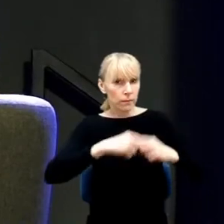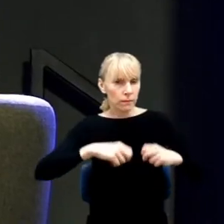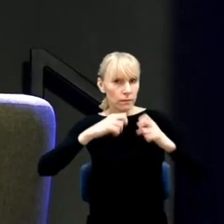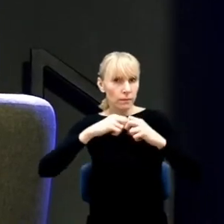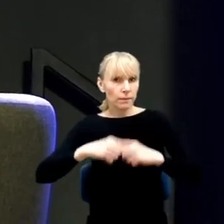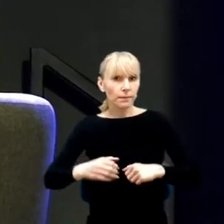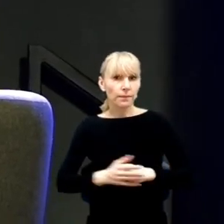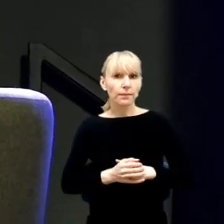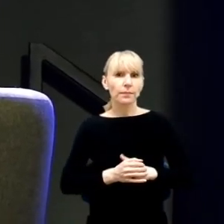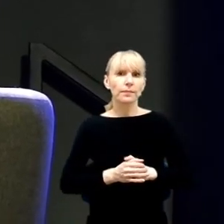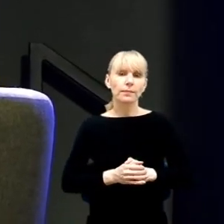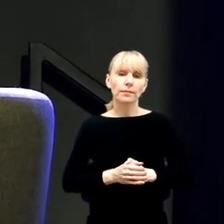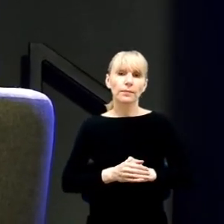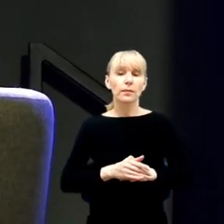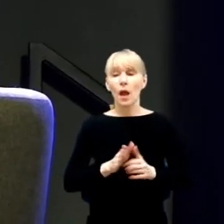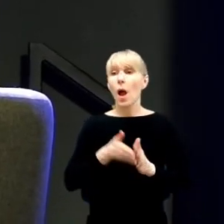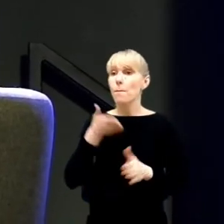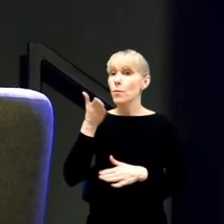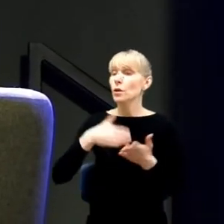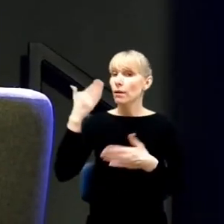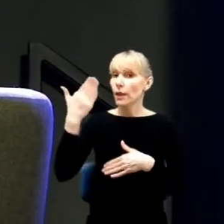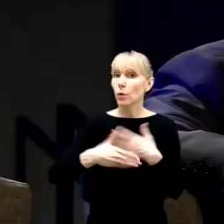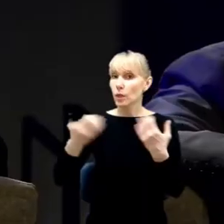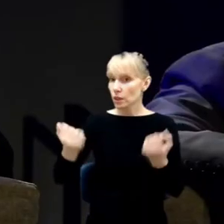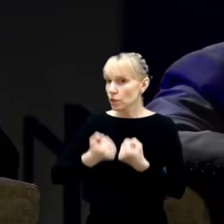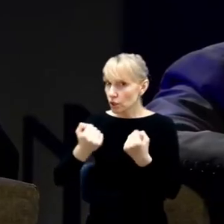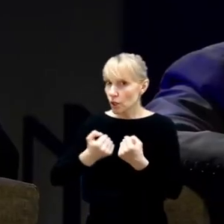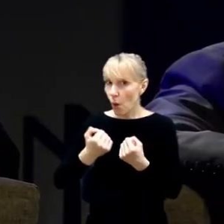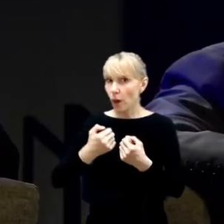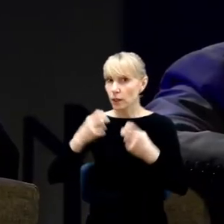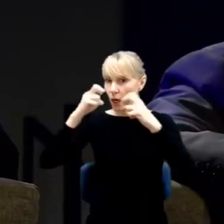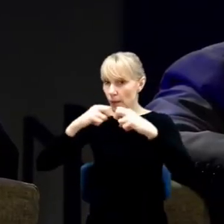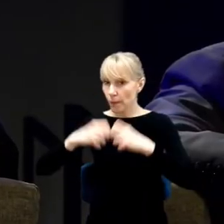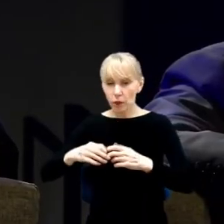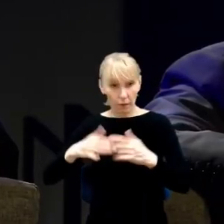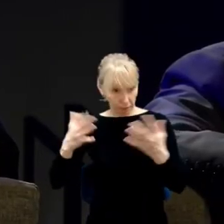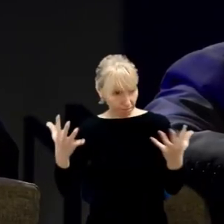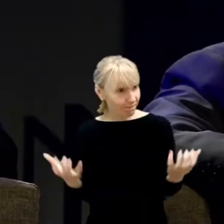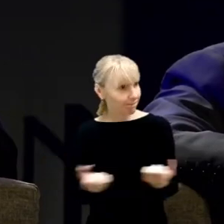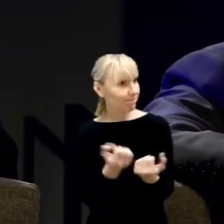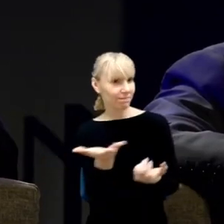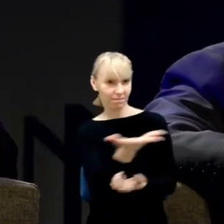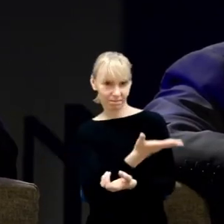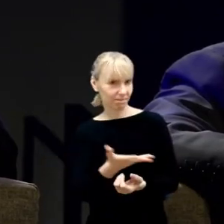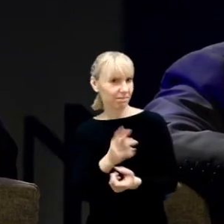czy te działania remontowe też Państwo podejmują. To jeszcze nawiązując do tego, co Pan burmierz wspomniał,